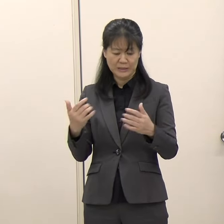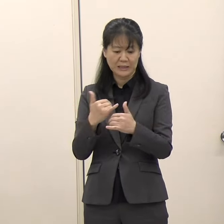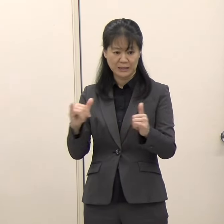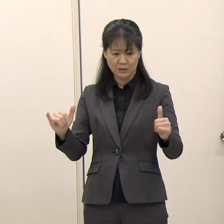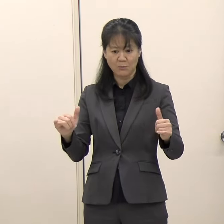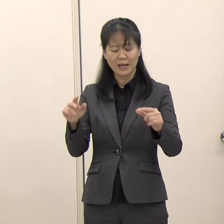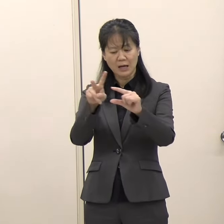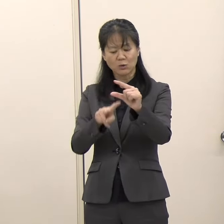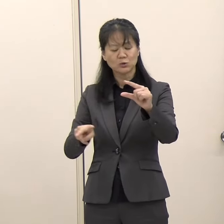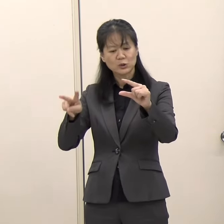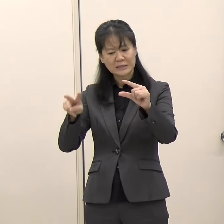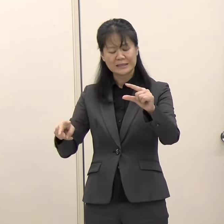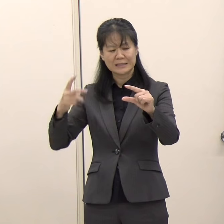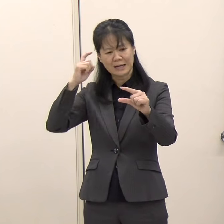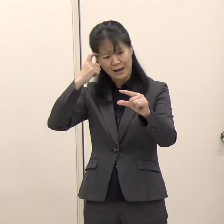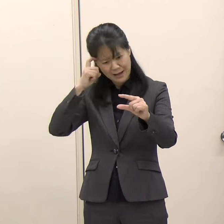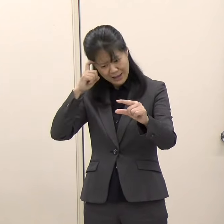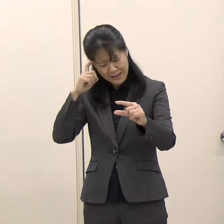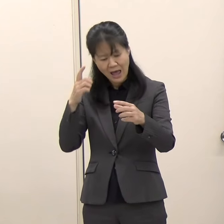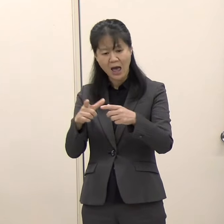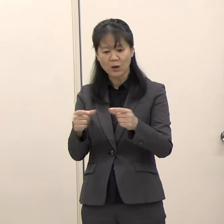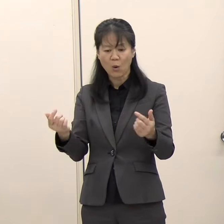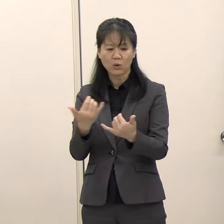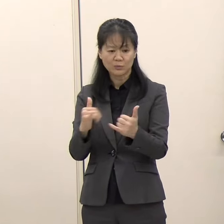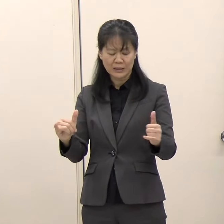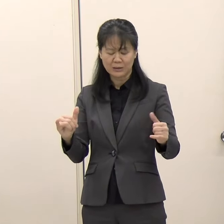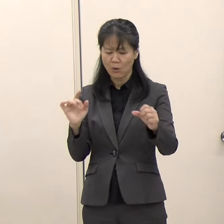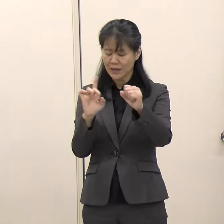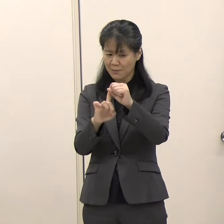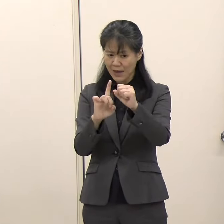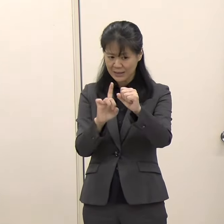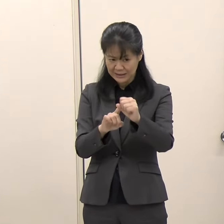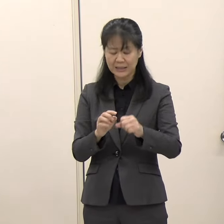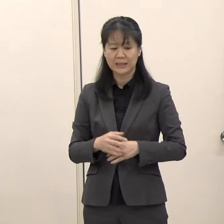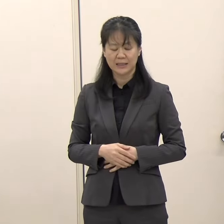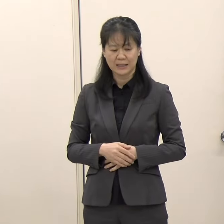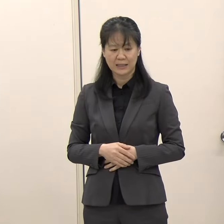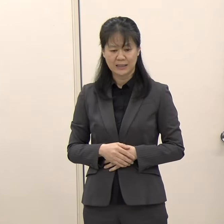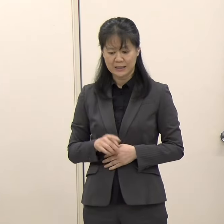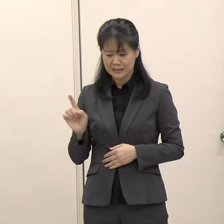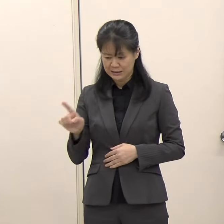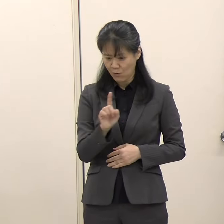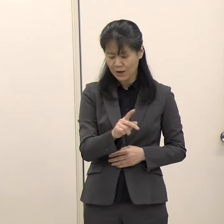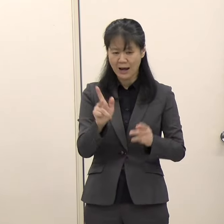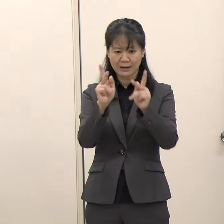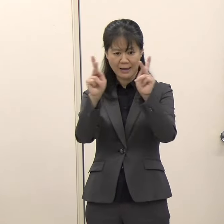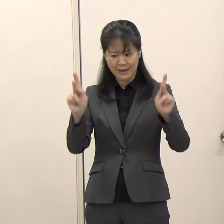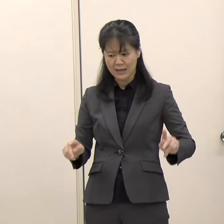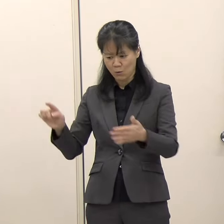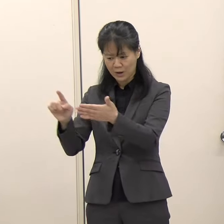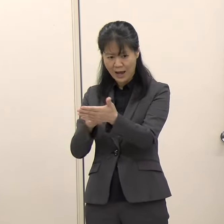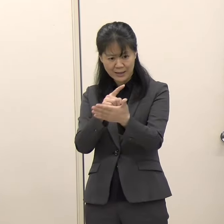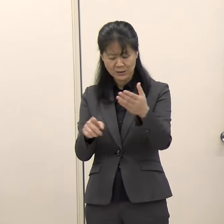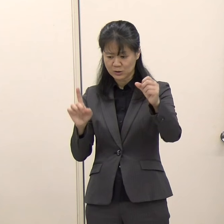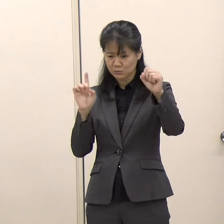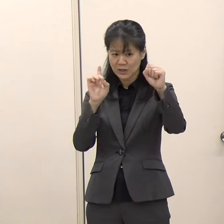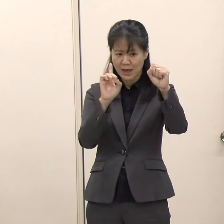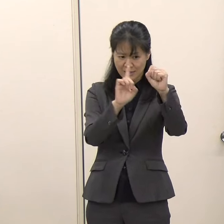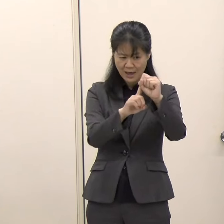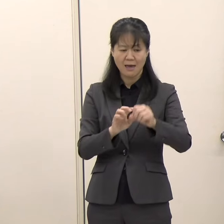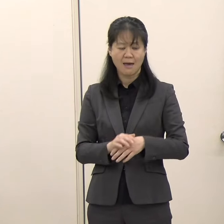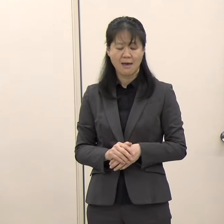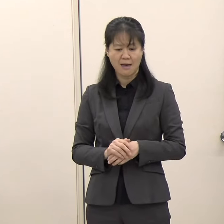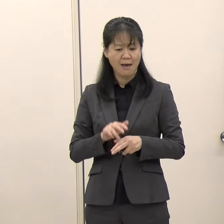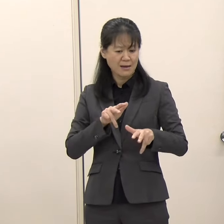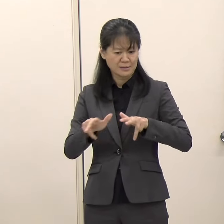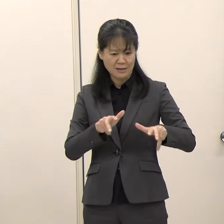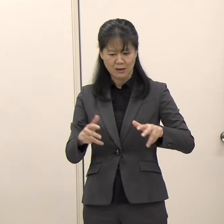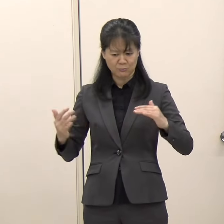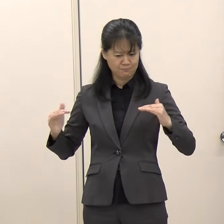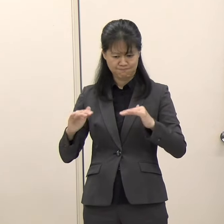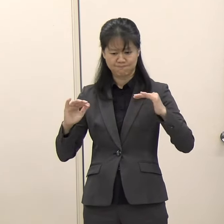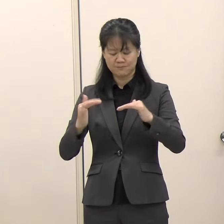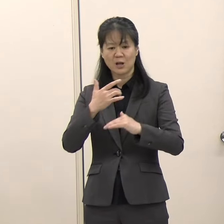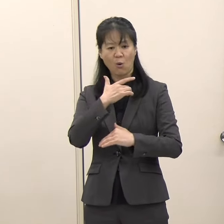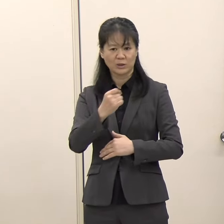そして、国民のために今申し上げたような課題の解決に向けて、実りある政策議論を行っていただきたいと思います。